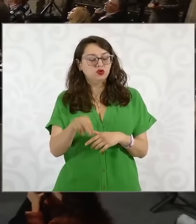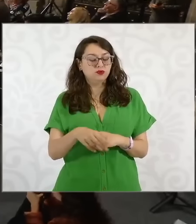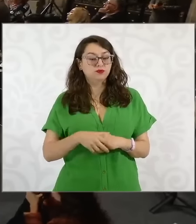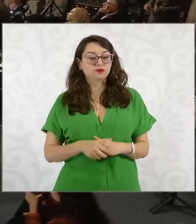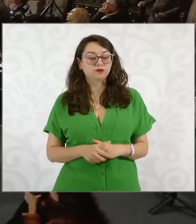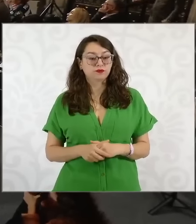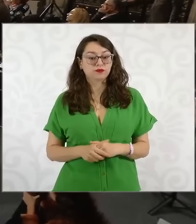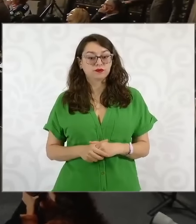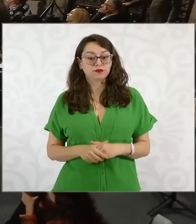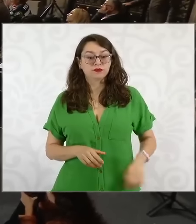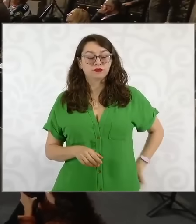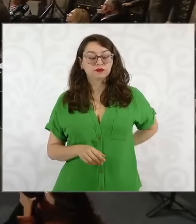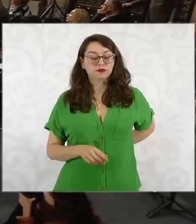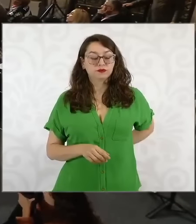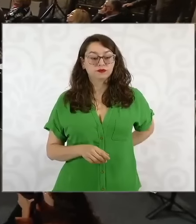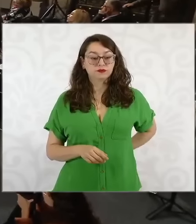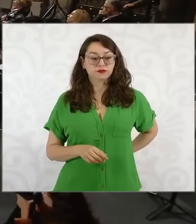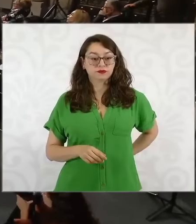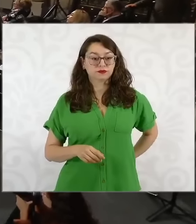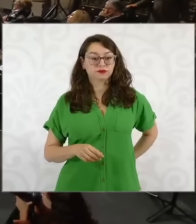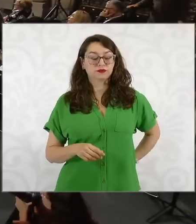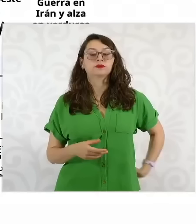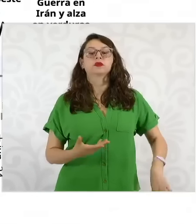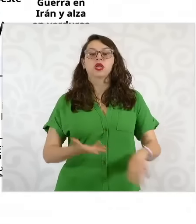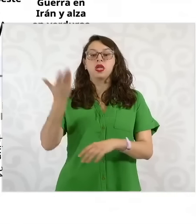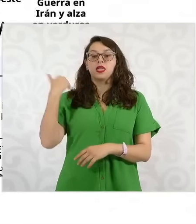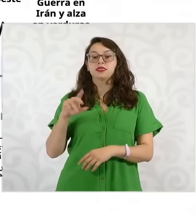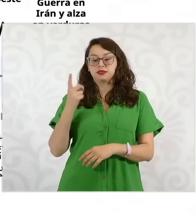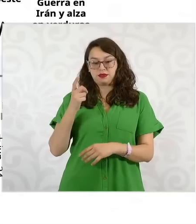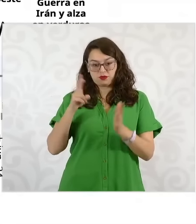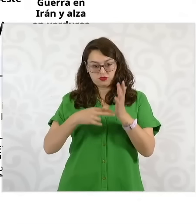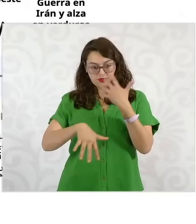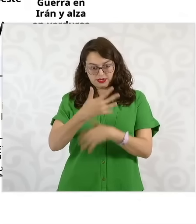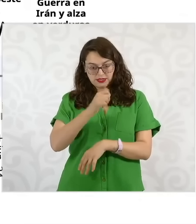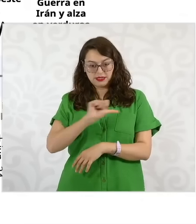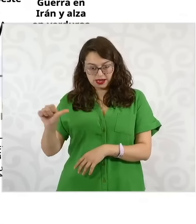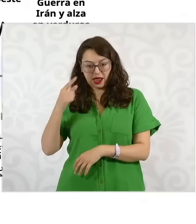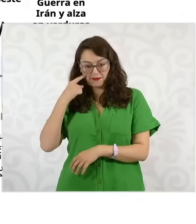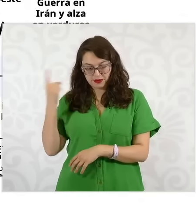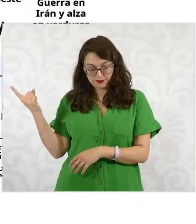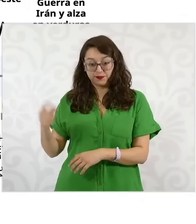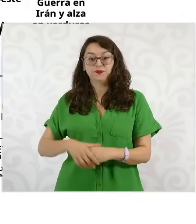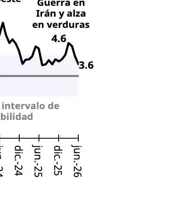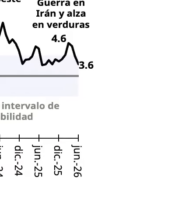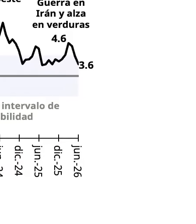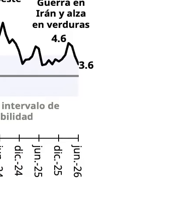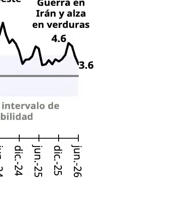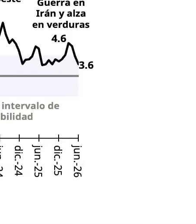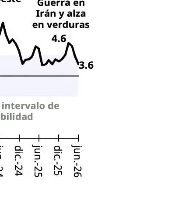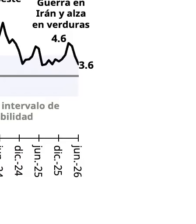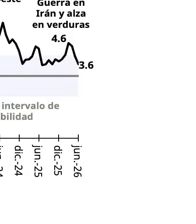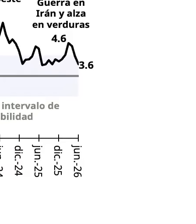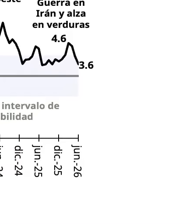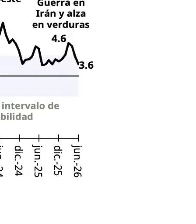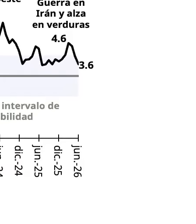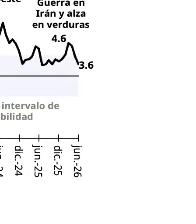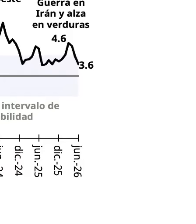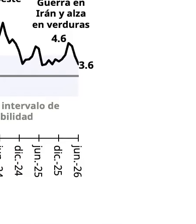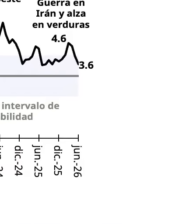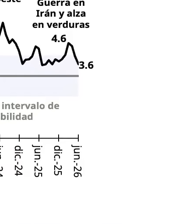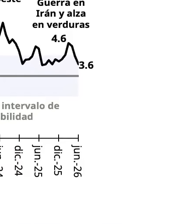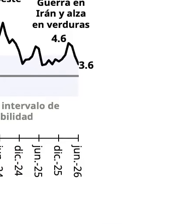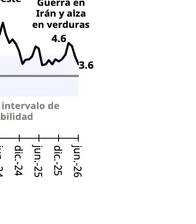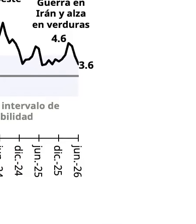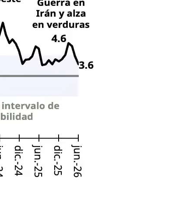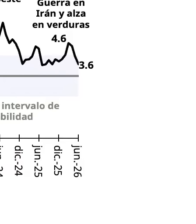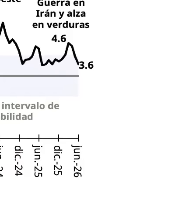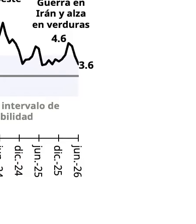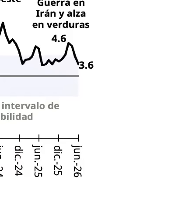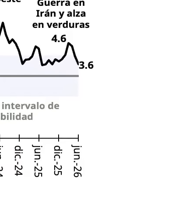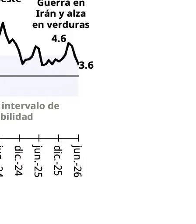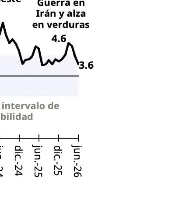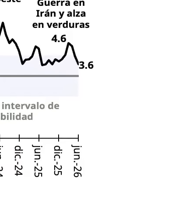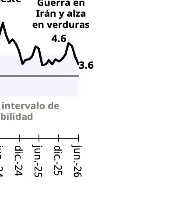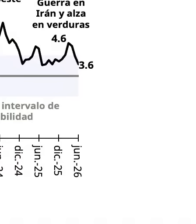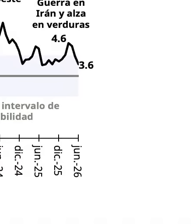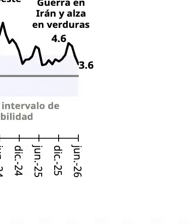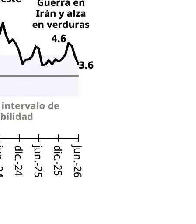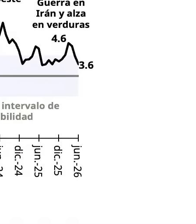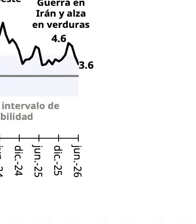de diciembre del 2015 a junio del 2018, la inflación llegó a 6.8% y eso fue